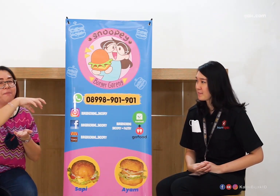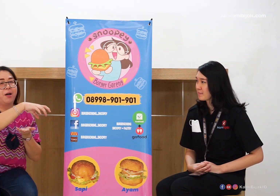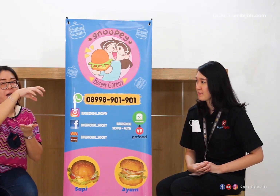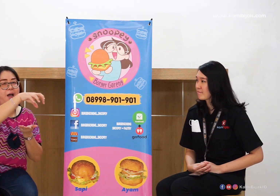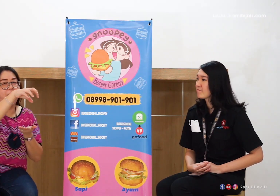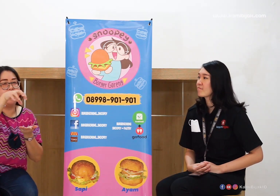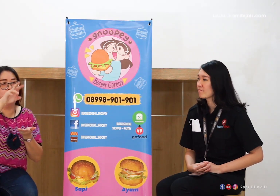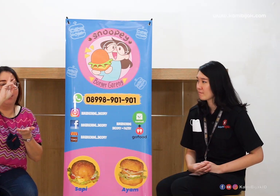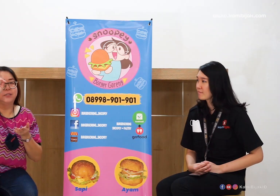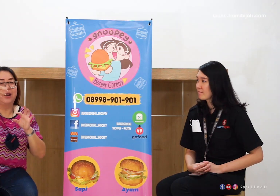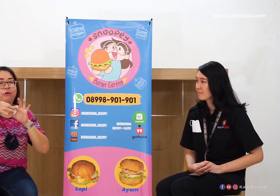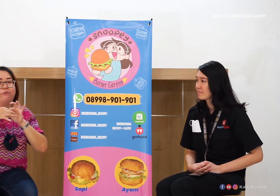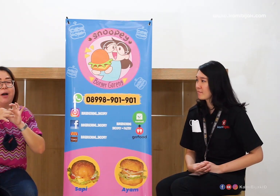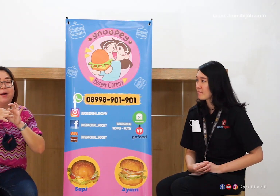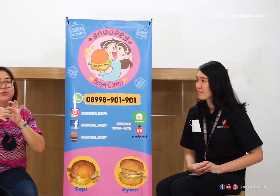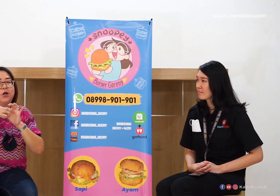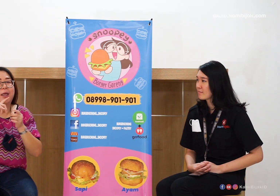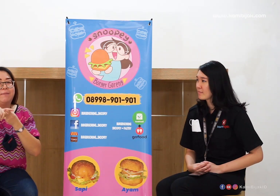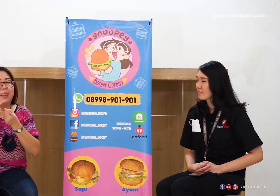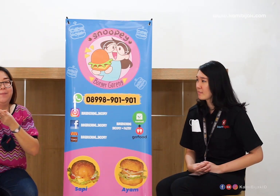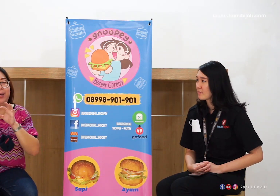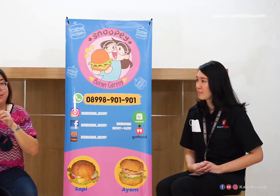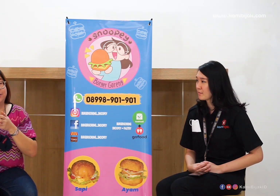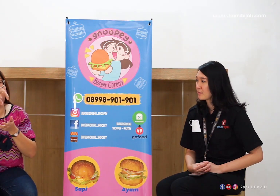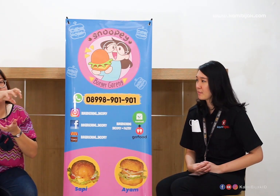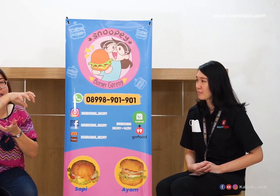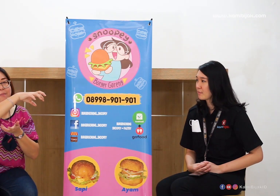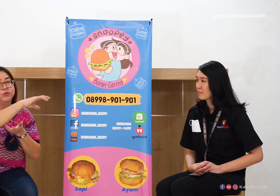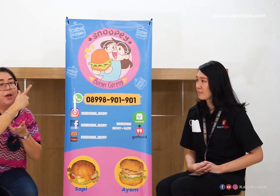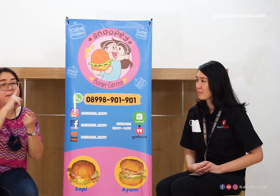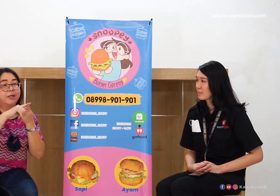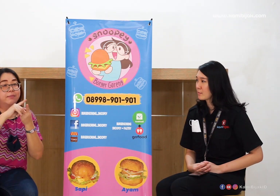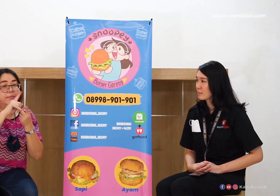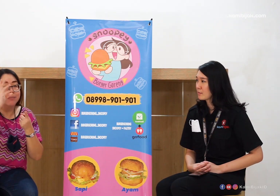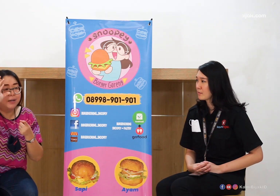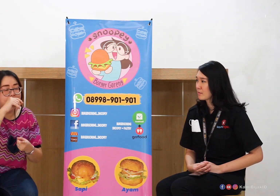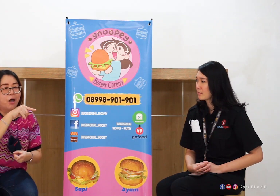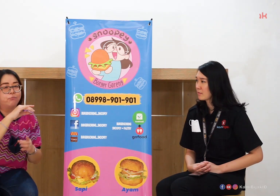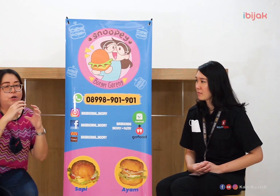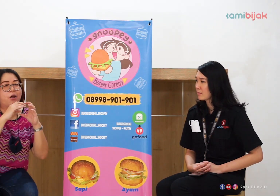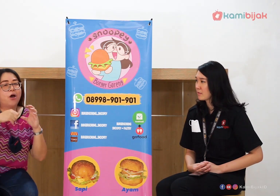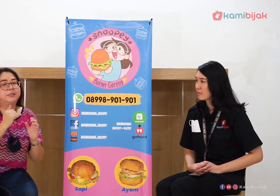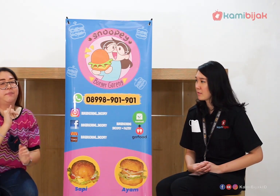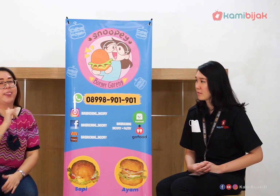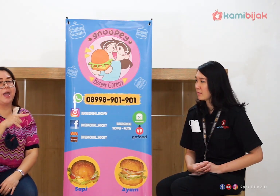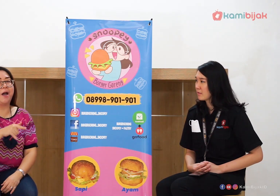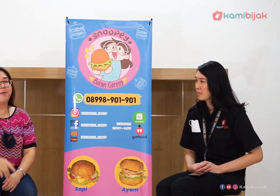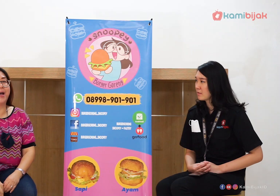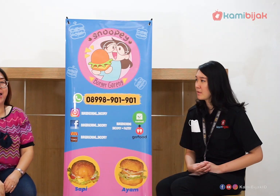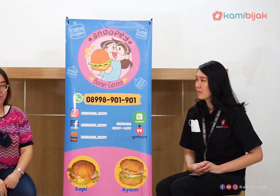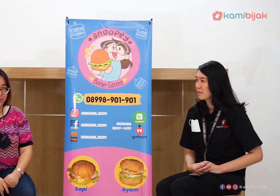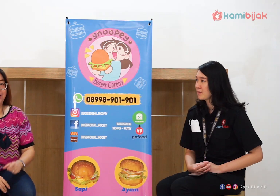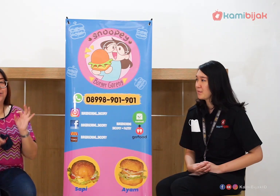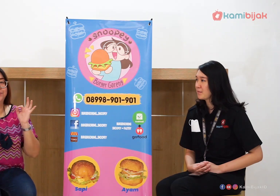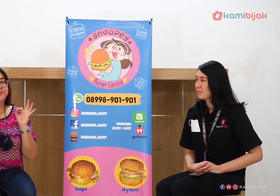Dan, saya berharap bisa buka cabang dan join dengan teman lain.